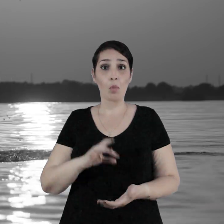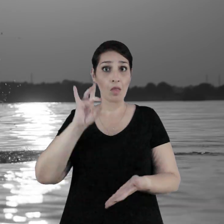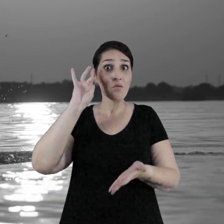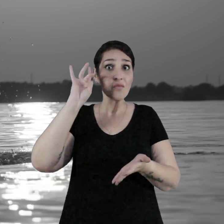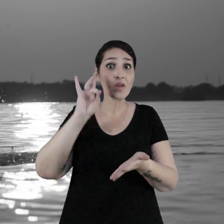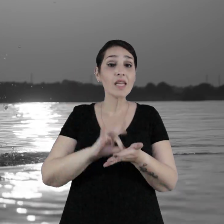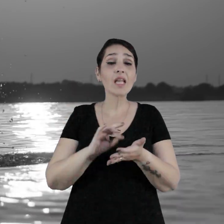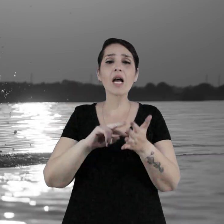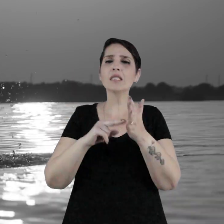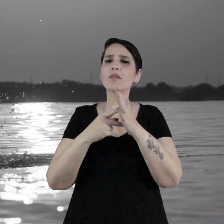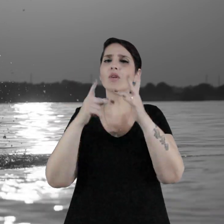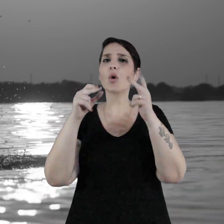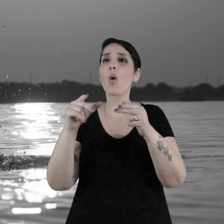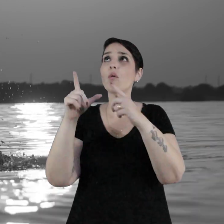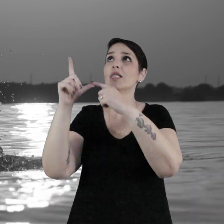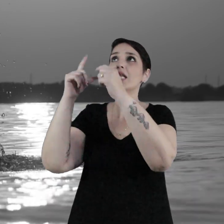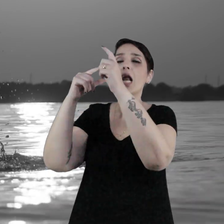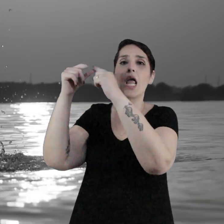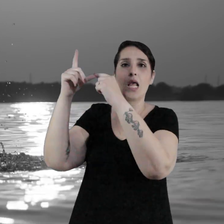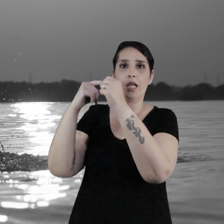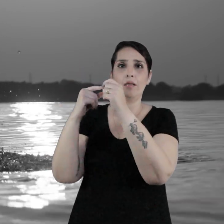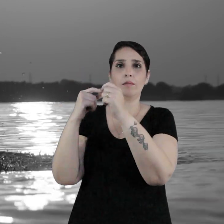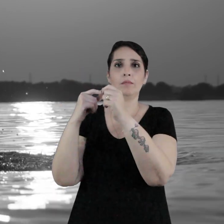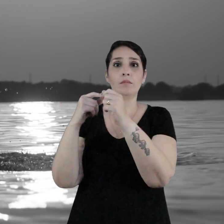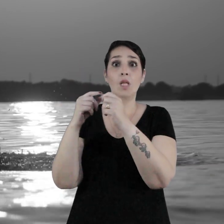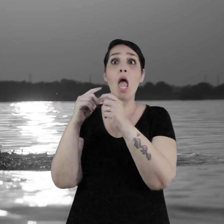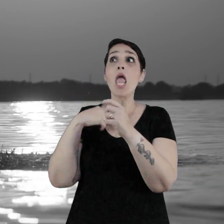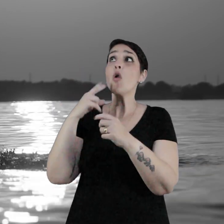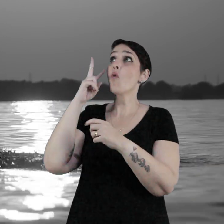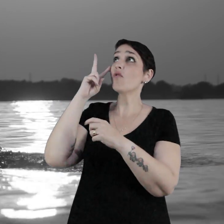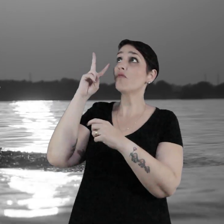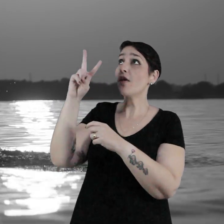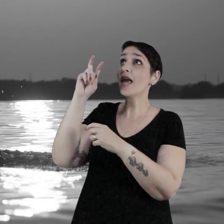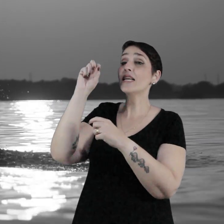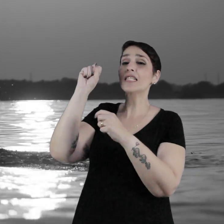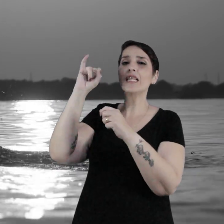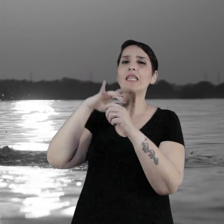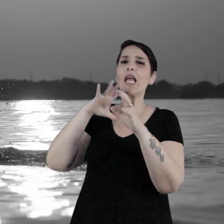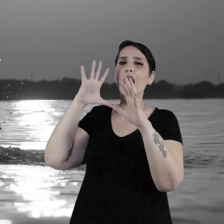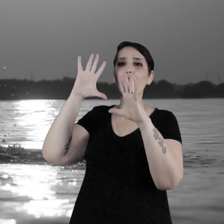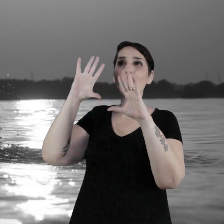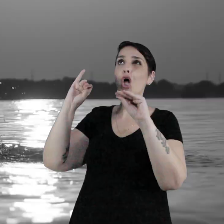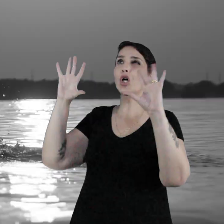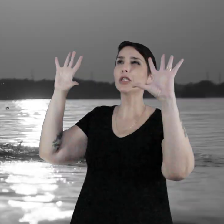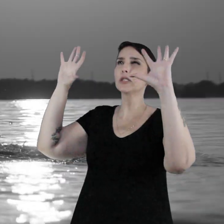A verdade é como as estrelas, só aparece por trás da obscuridade da noite.